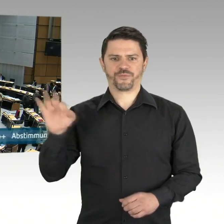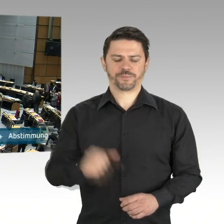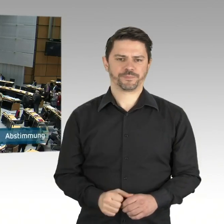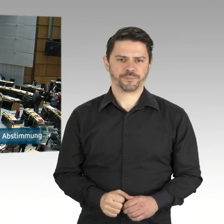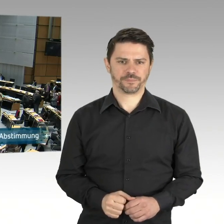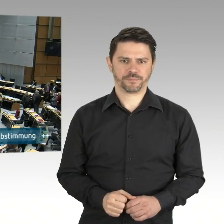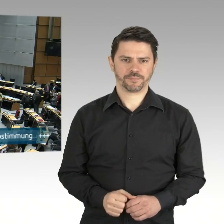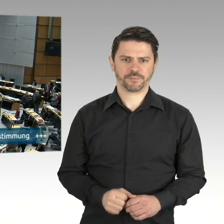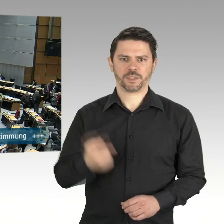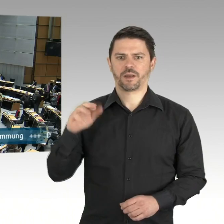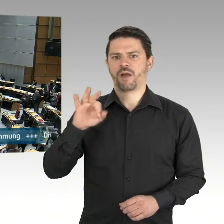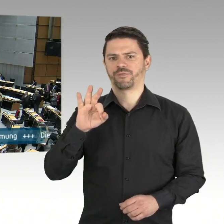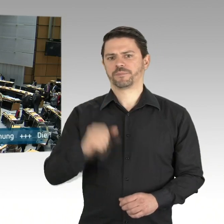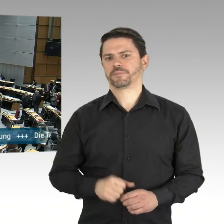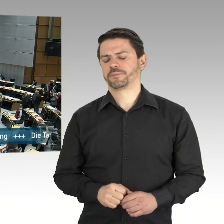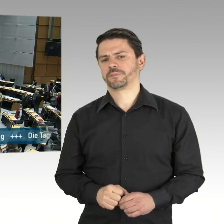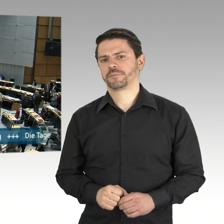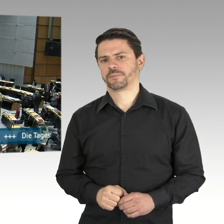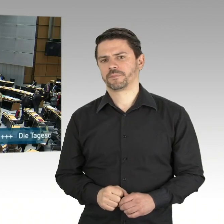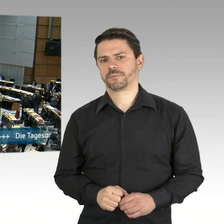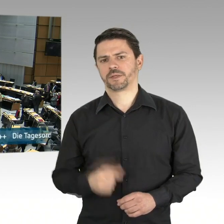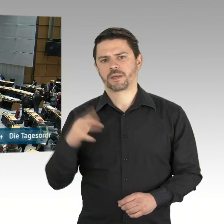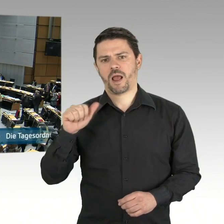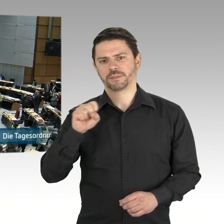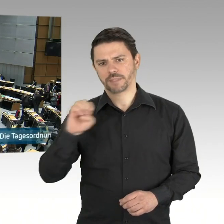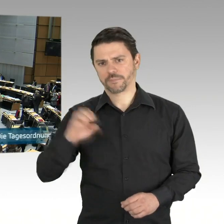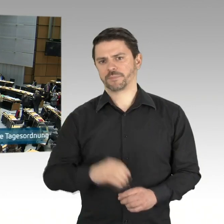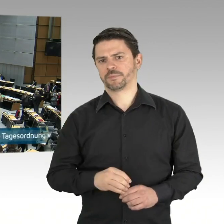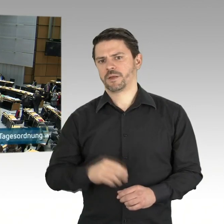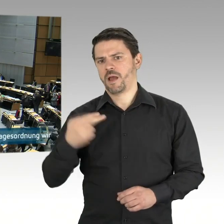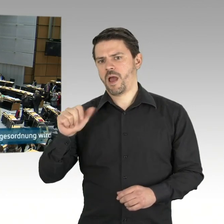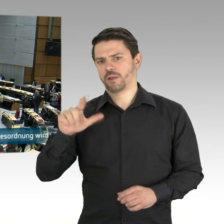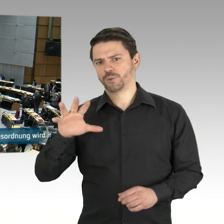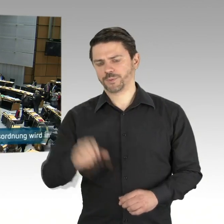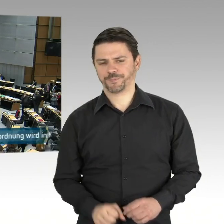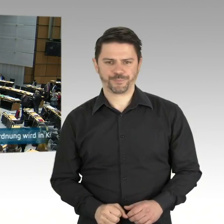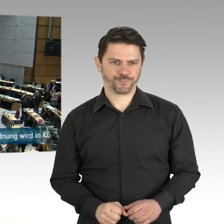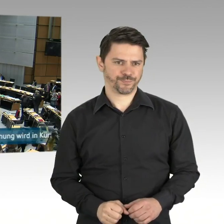Herr Adrian Grasse. Frau Karin Halsch. Herr Frank-Christian Hansel.